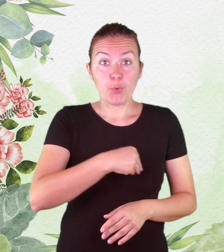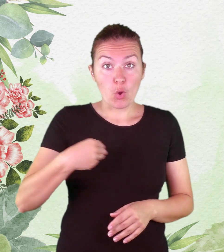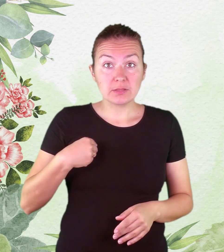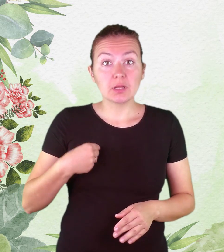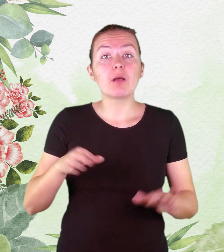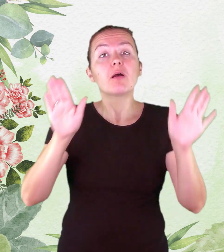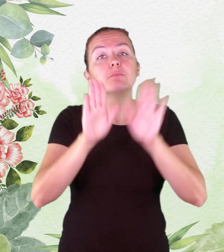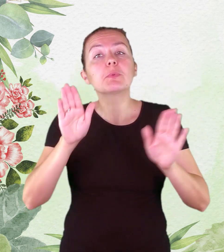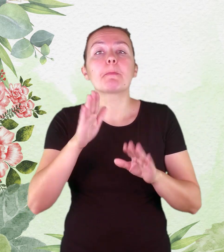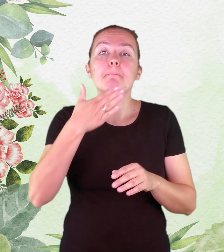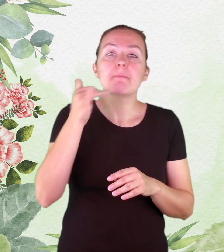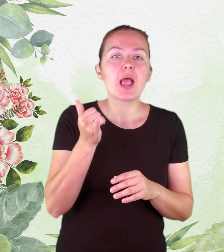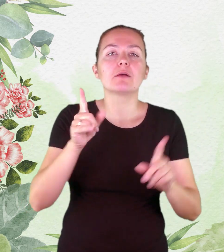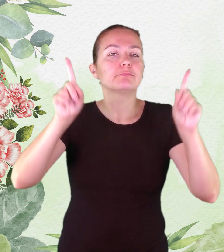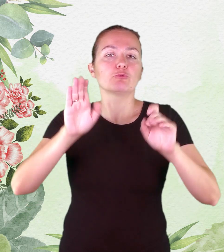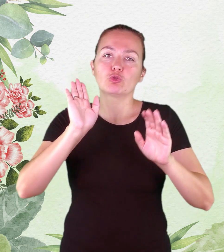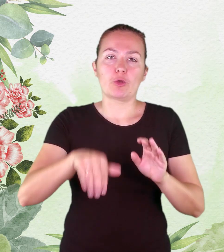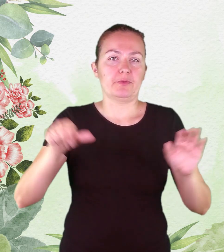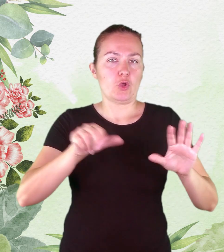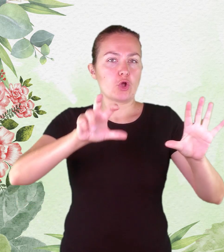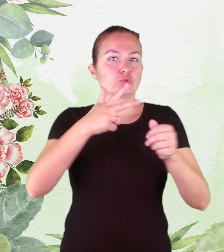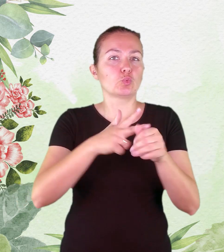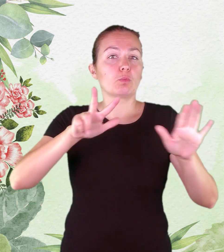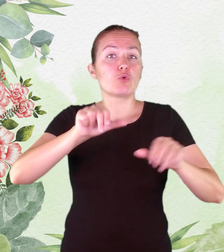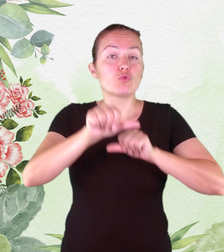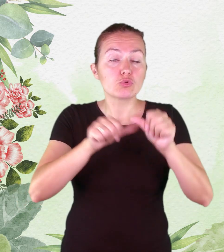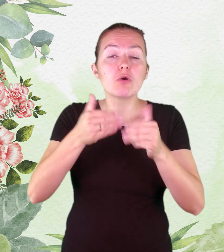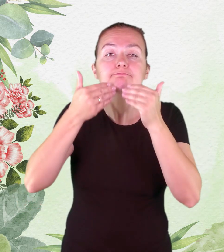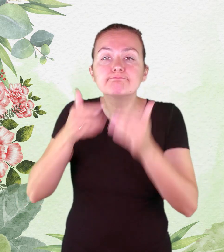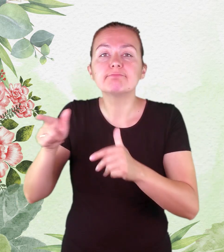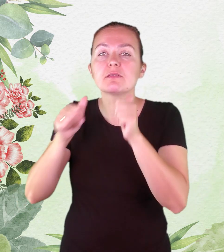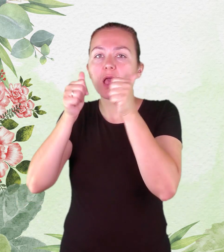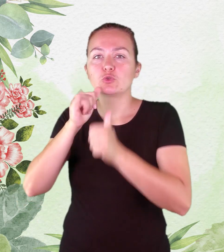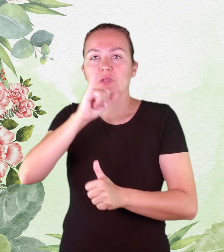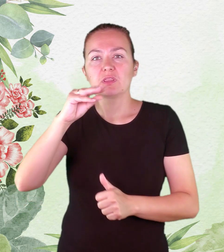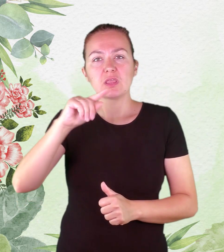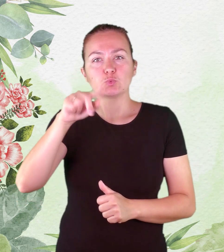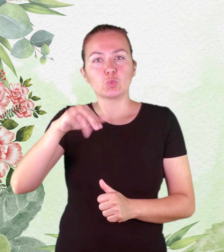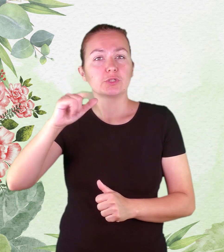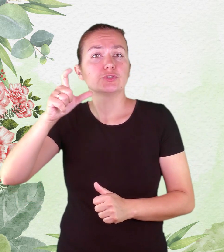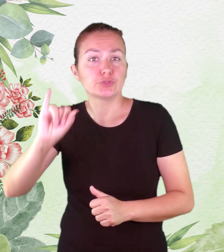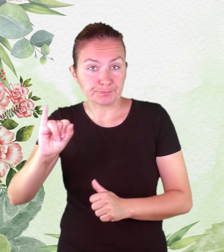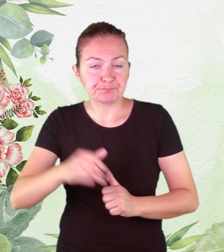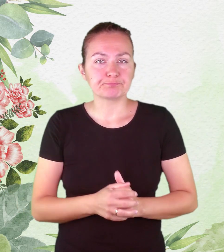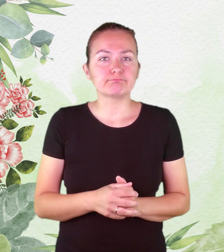W Polsce nabożeństwa majowe zaczęto odprawiać od 1838 roku dzięki Jezuitom.